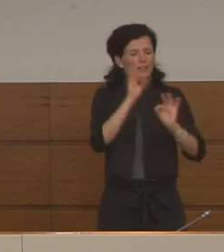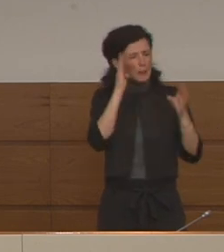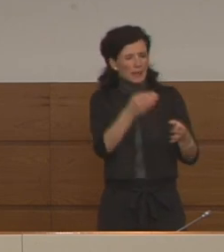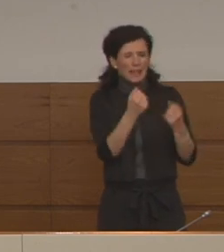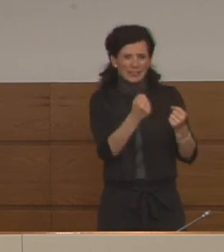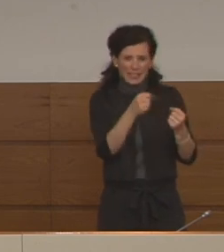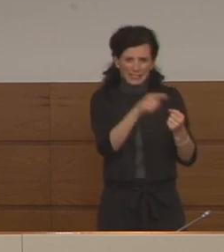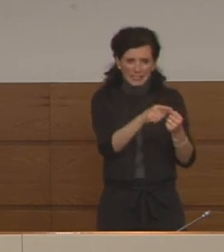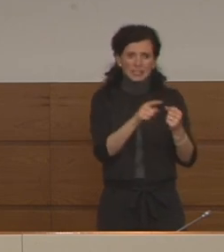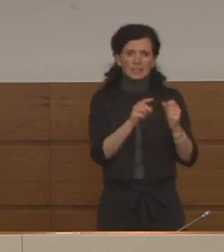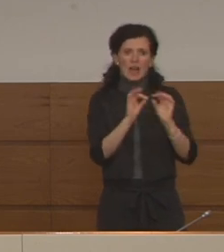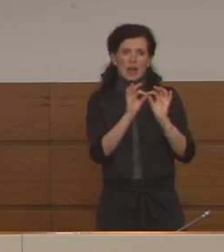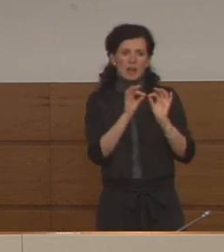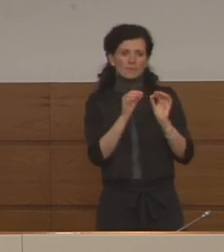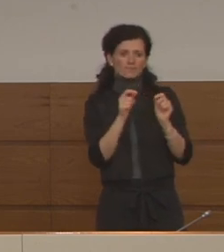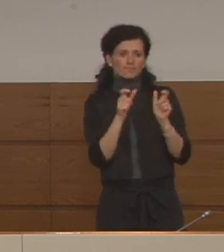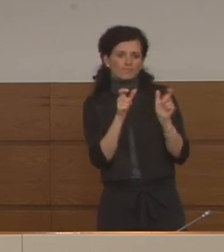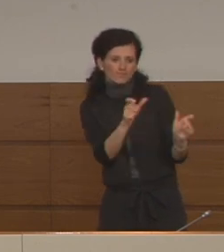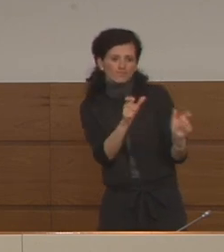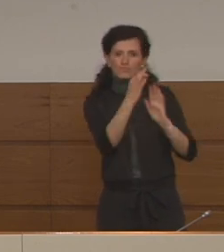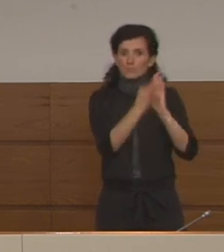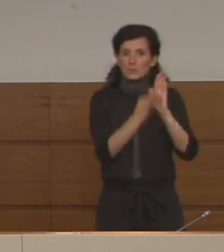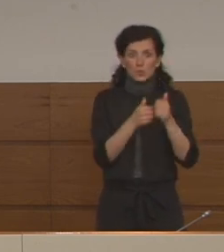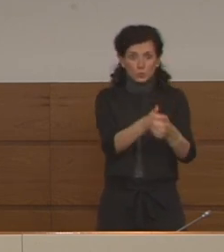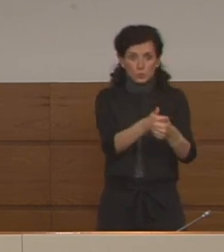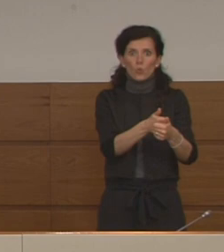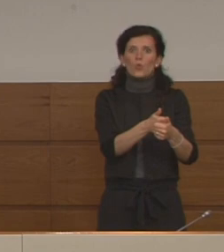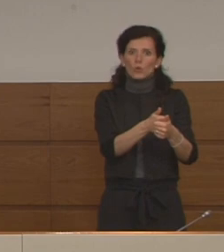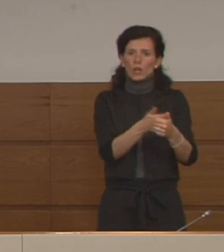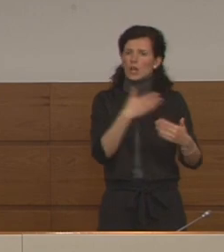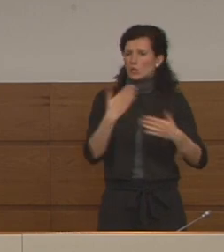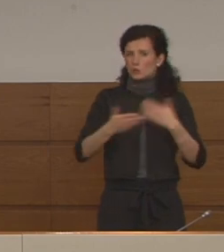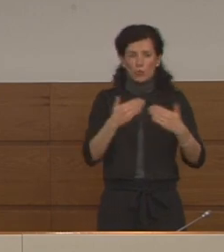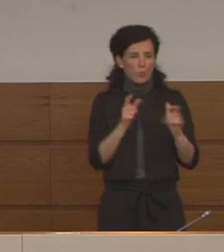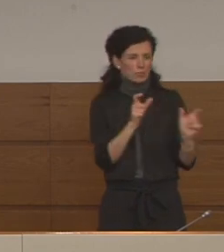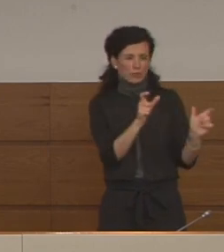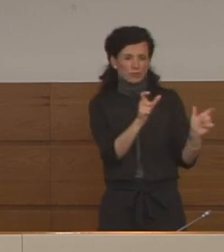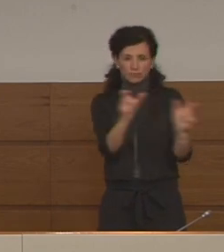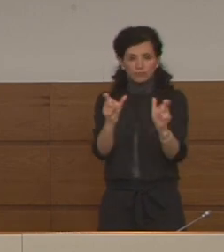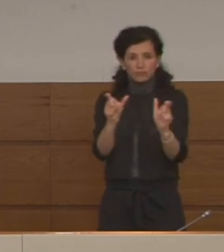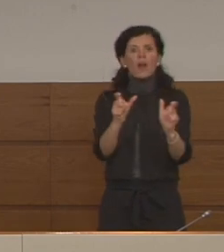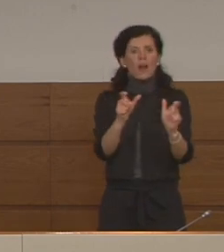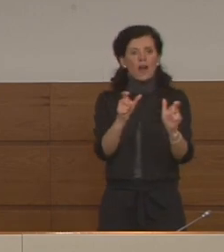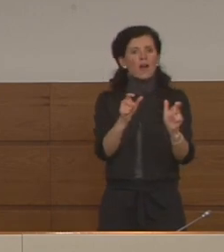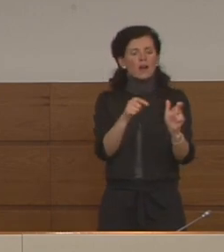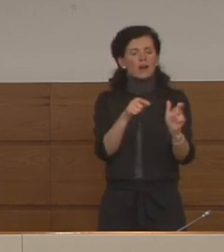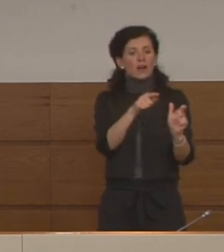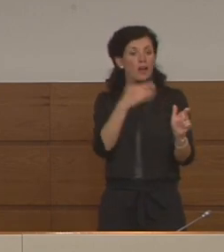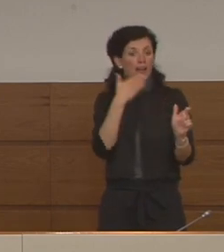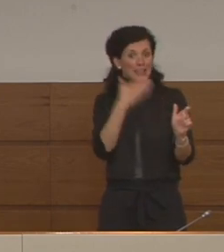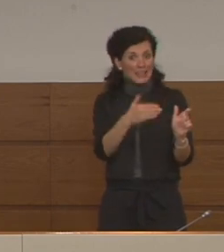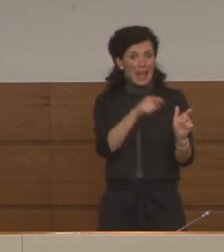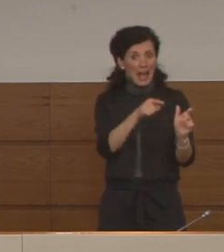misure di contenimento ha fatto sì che in altre aree questa mitigazione